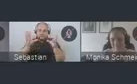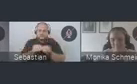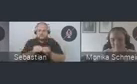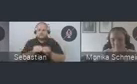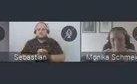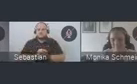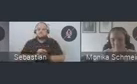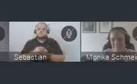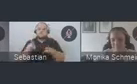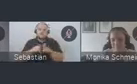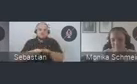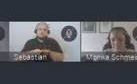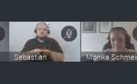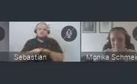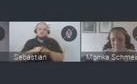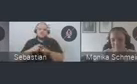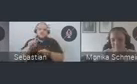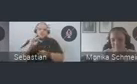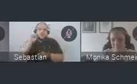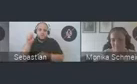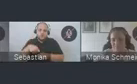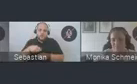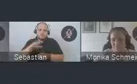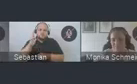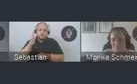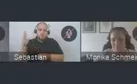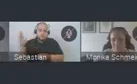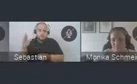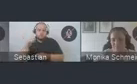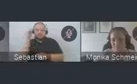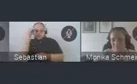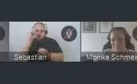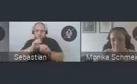również z ukraińskimi bibliotekarkami i nauczycielkami, jak rozumiem,